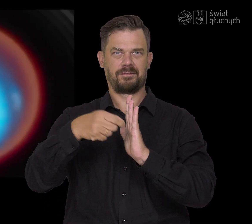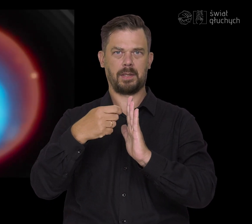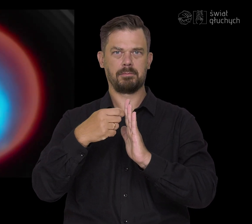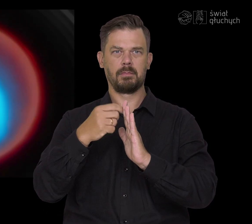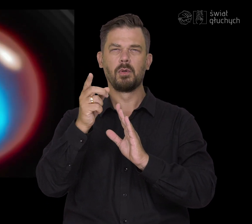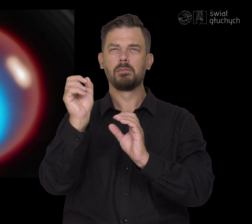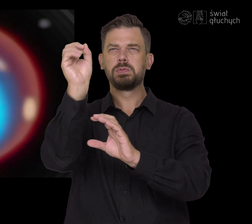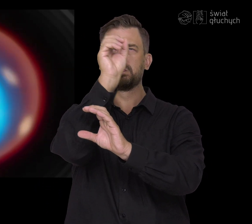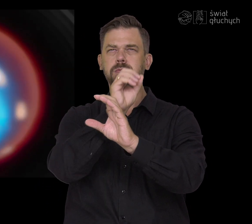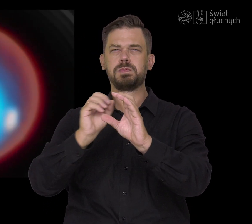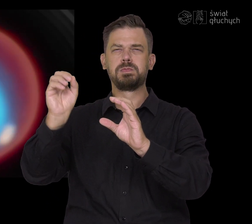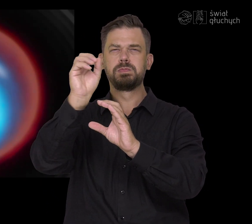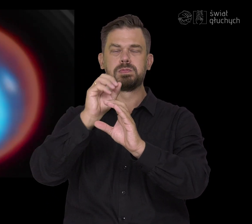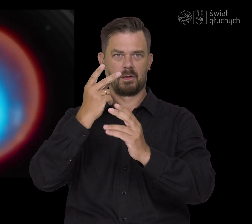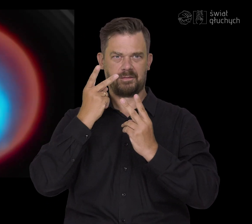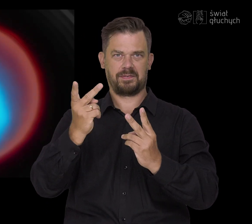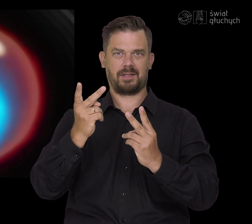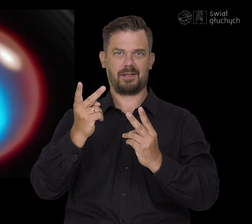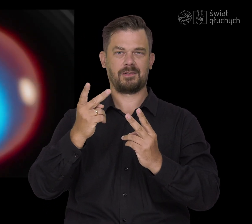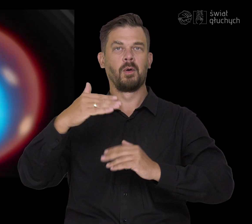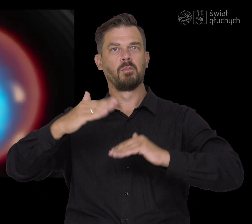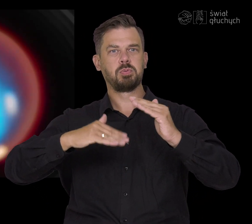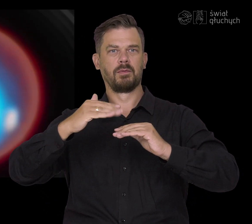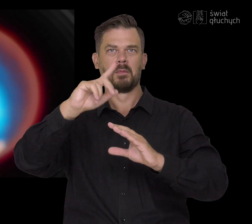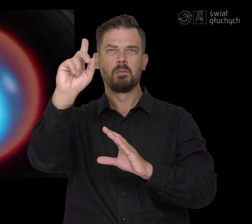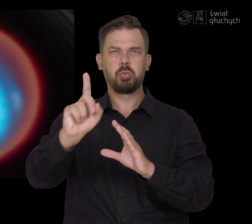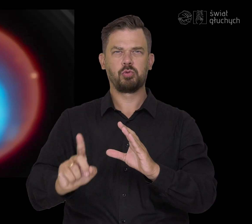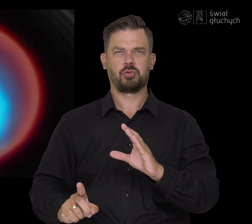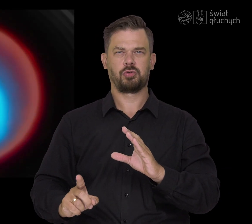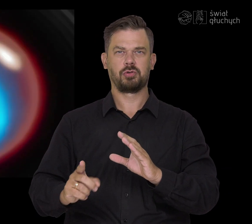Ujawnia nam superjasne, polarne czapy lodowe, strukturę wielkich sezonowych burz,